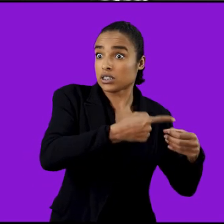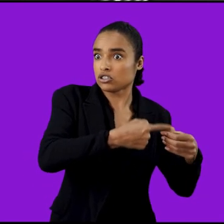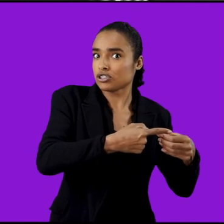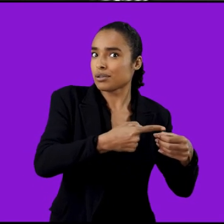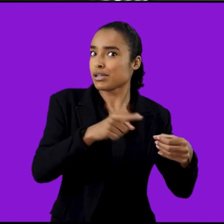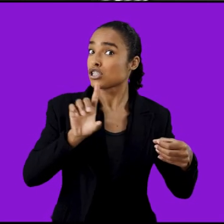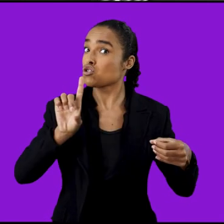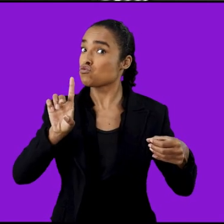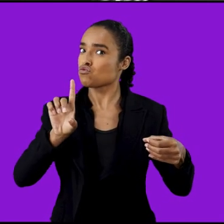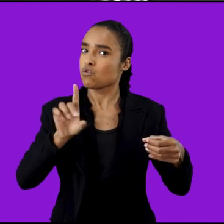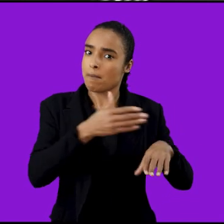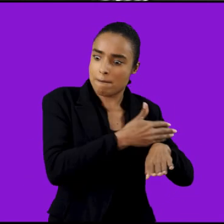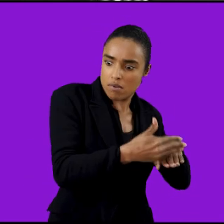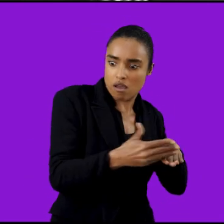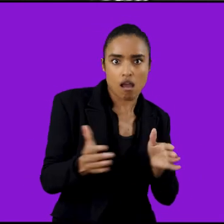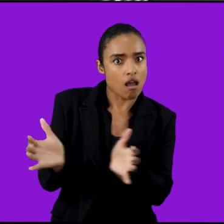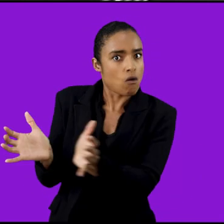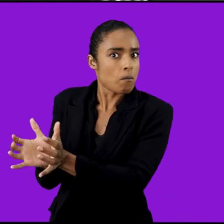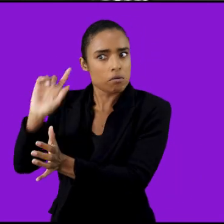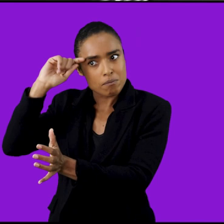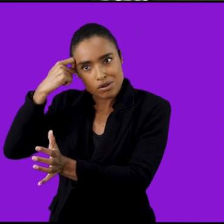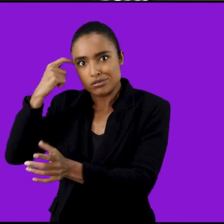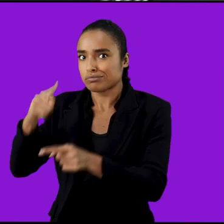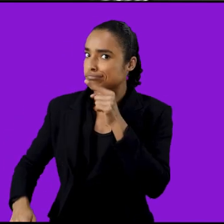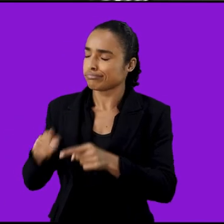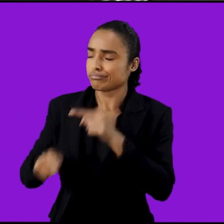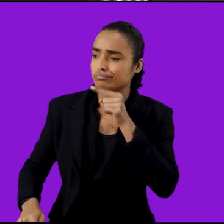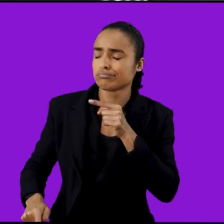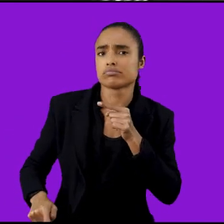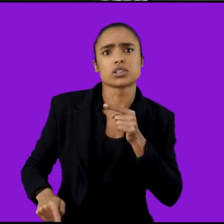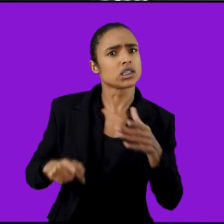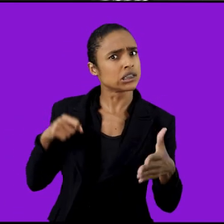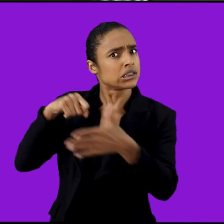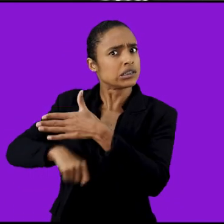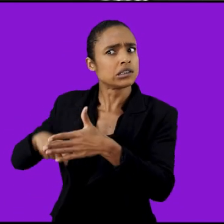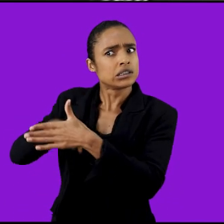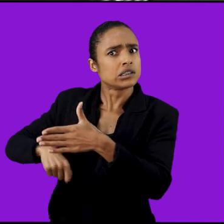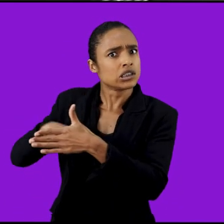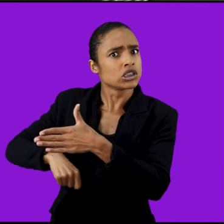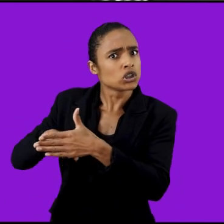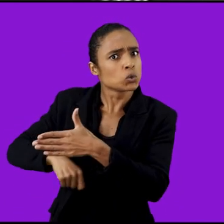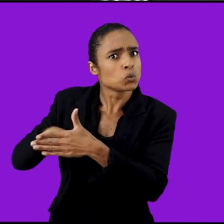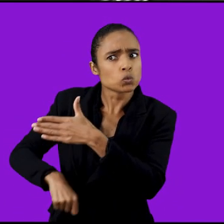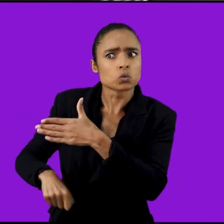Pretas, Sim. No momento que a luta dos Direitos Civis explode.